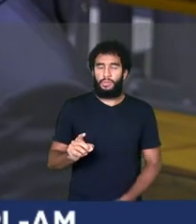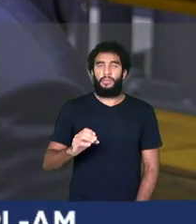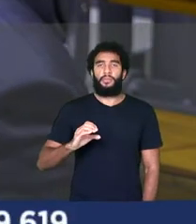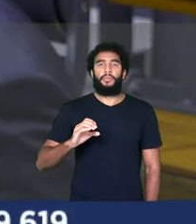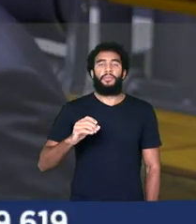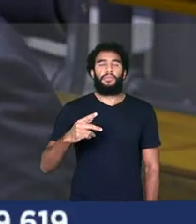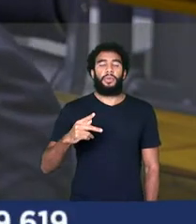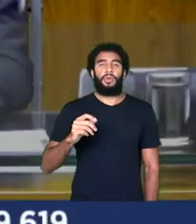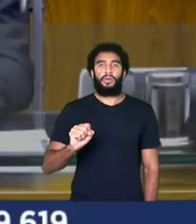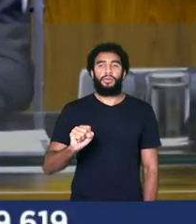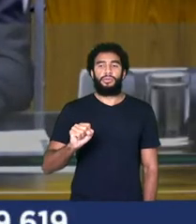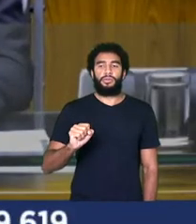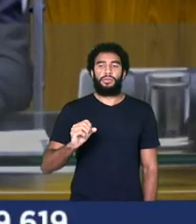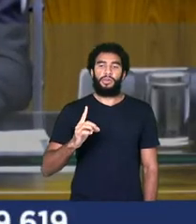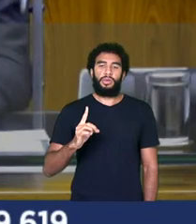DESTAQUE, NÃO NESSE. ENTÃO O PSD ORIENTA